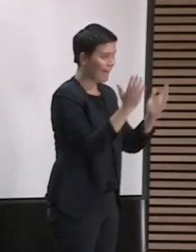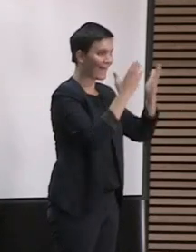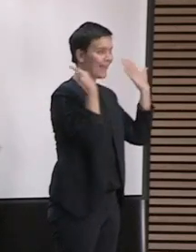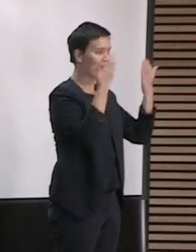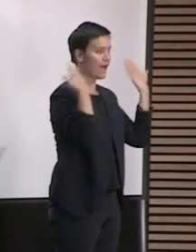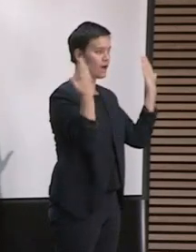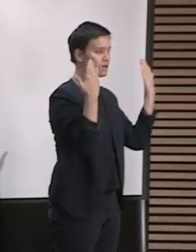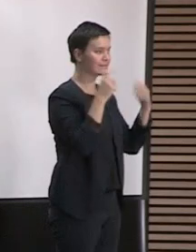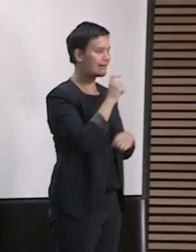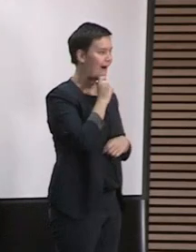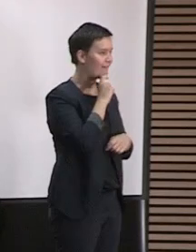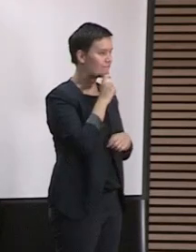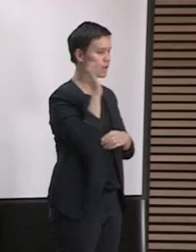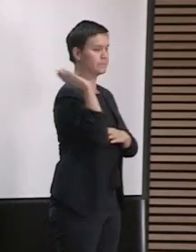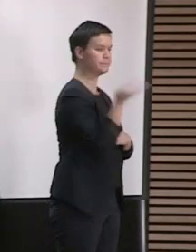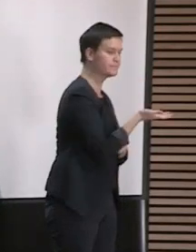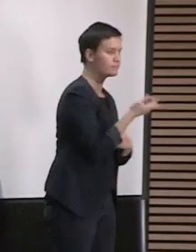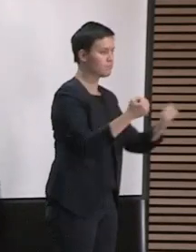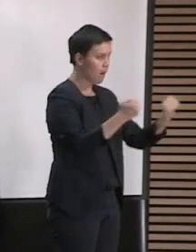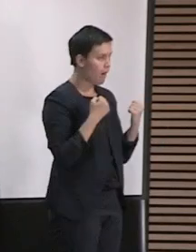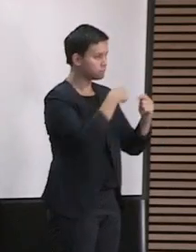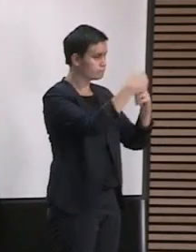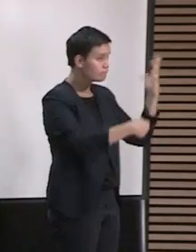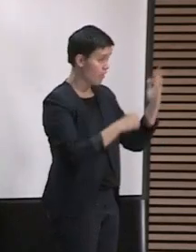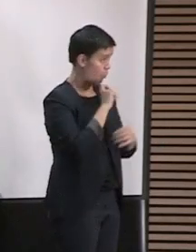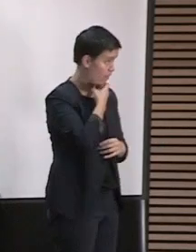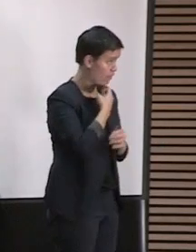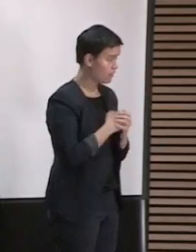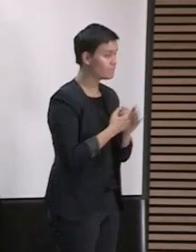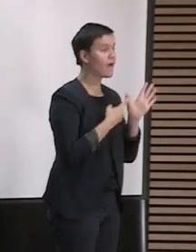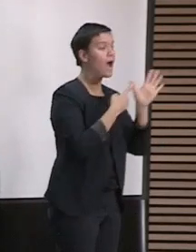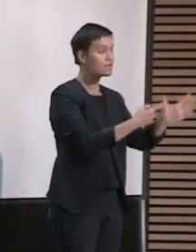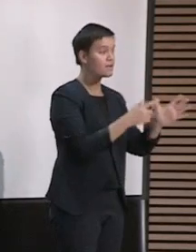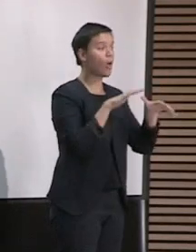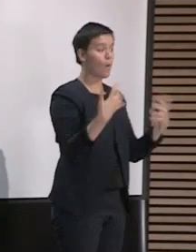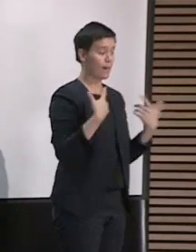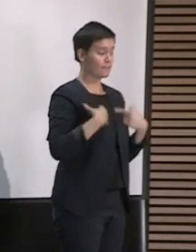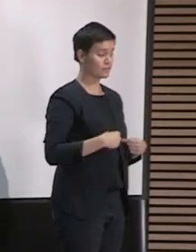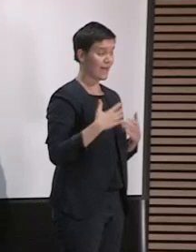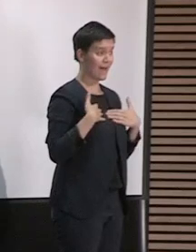tata maatau ki te whakatau mehemea ka whakamatautau koe rererangi rererangi katoa? GRANT Ka taea e au te